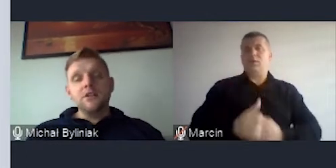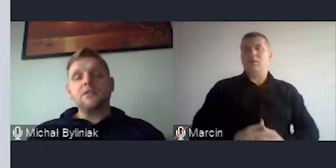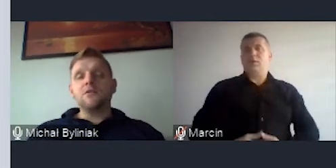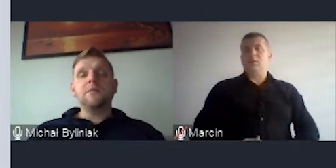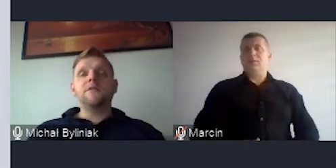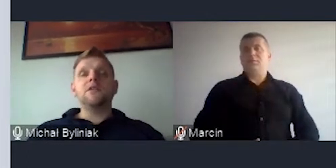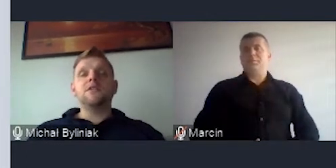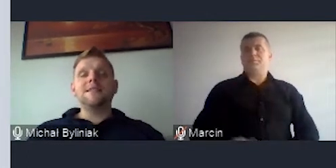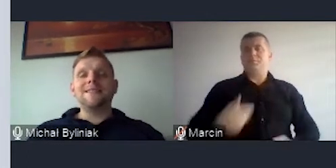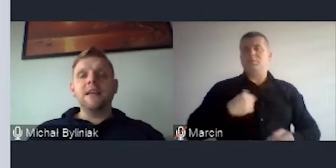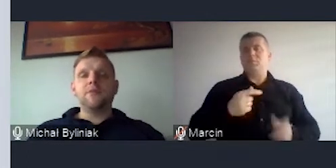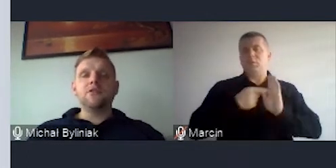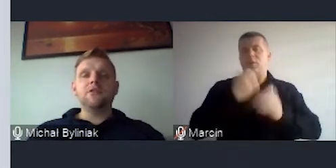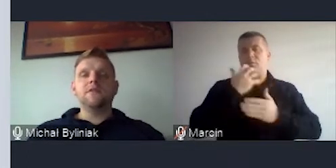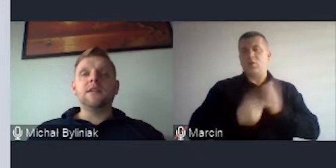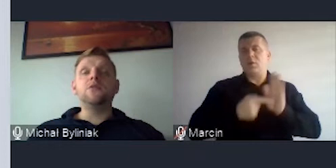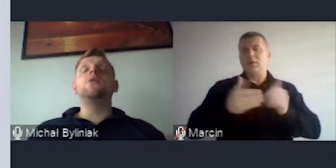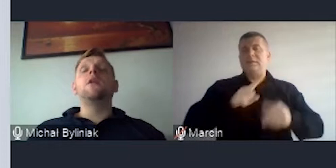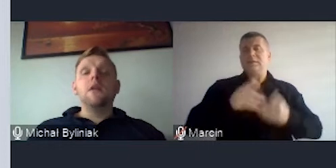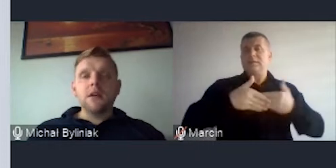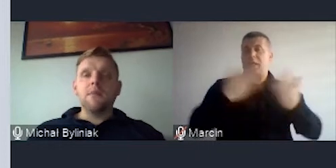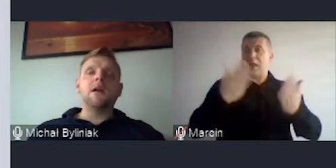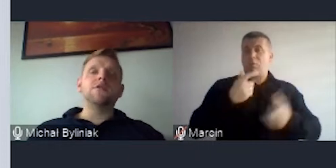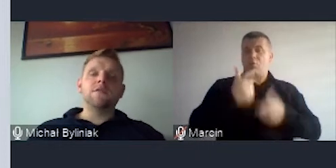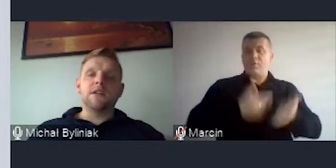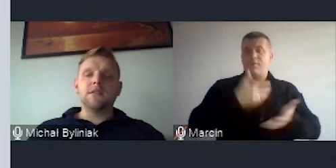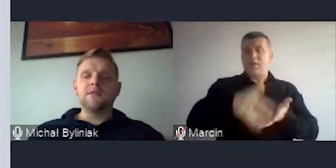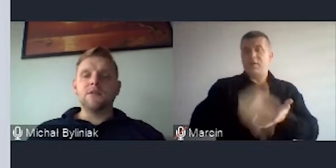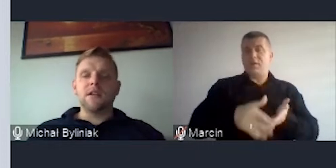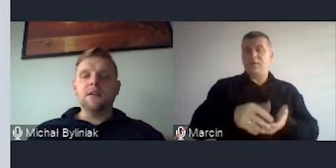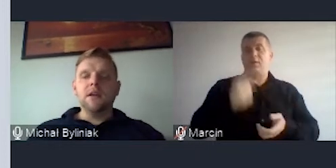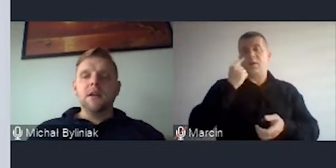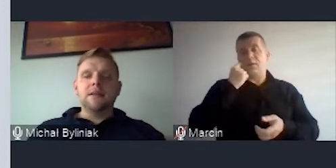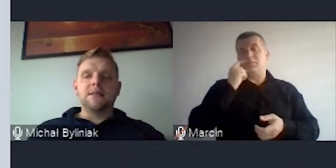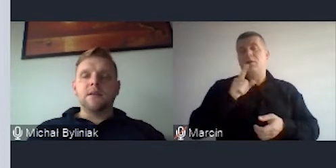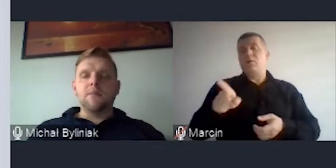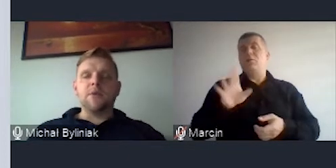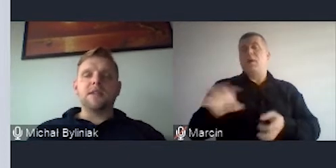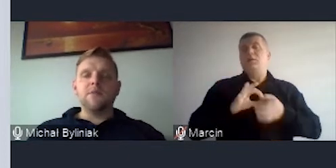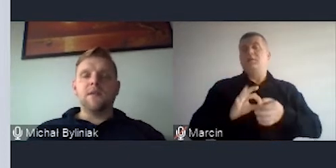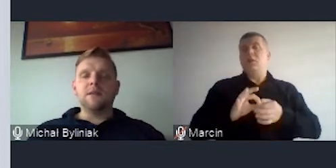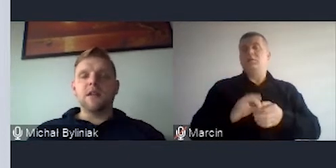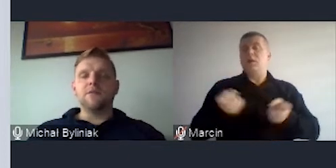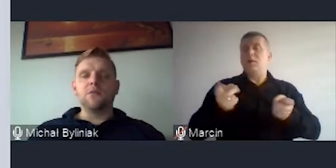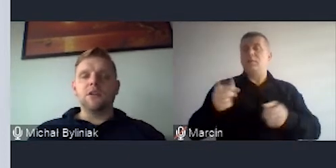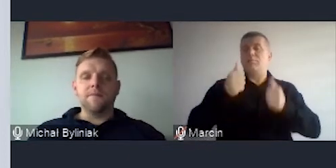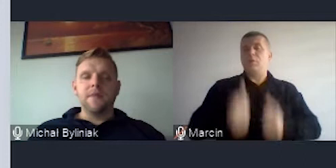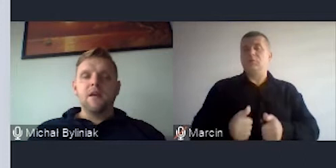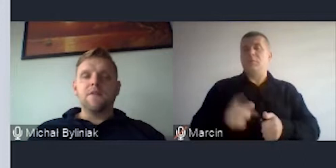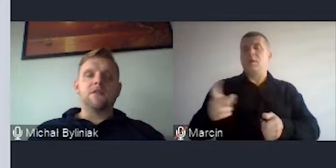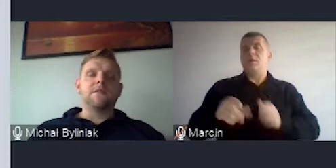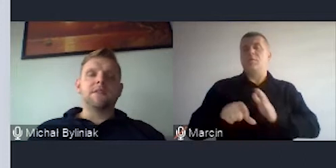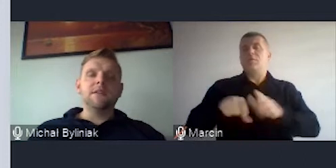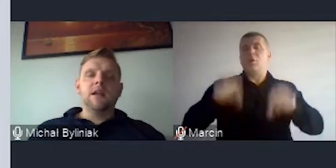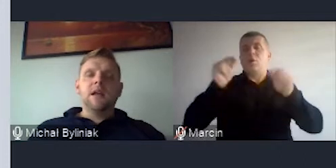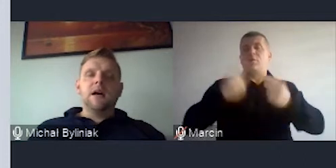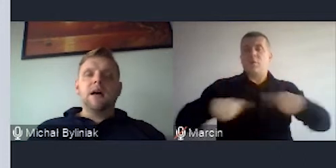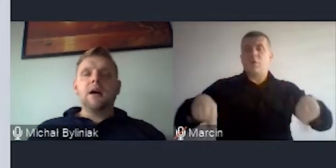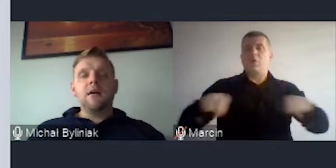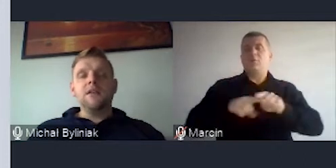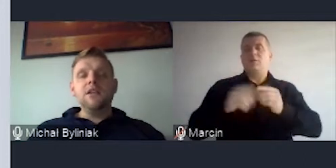Czyli stosujemy wytyczne z dnia poniesienia wydatku, chyba że wydatek jest związany z postępowaniem na wyłonienie wykonawcy.